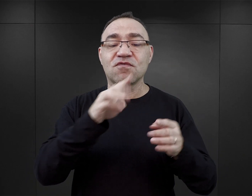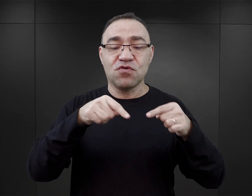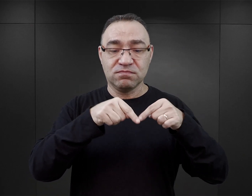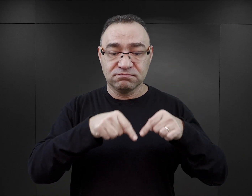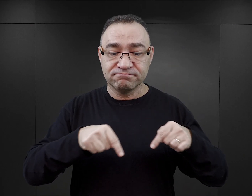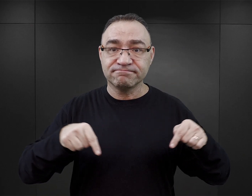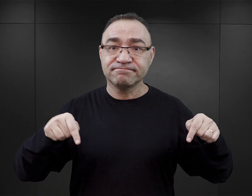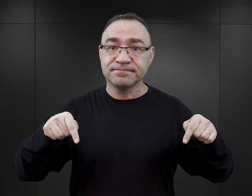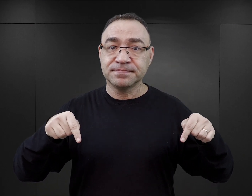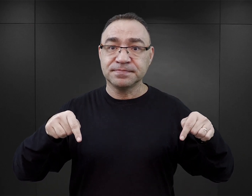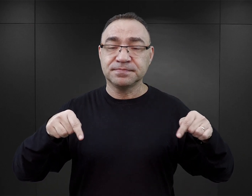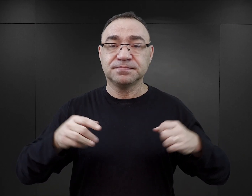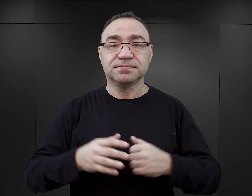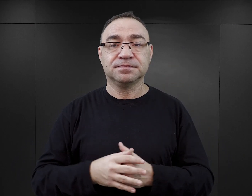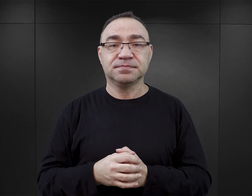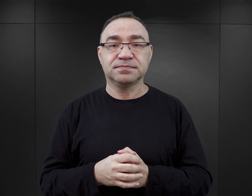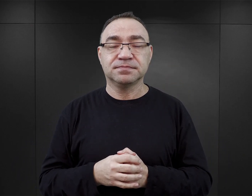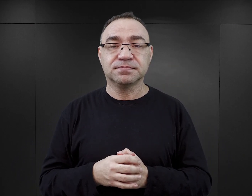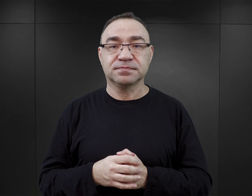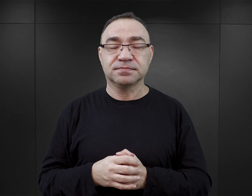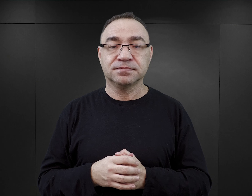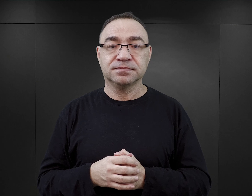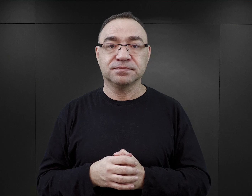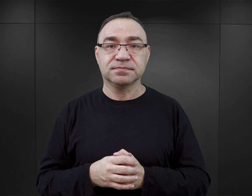www.auschwitz.org/podcasty